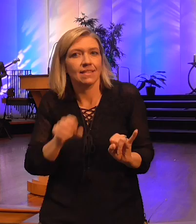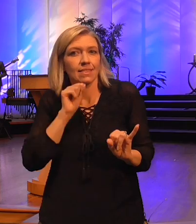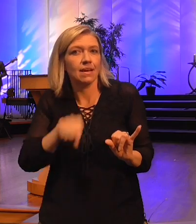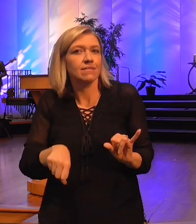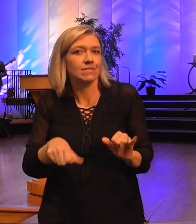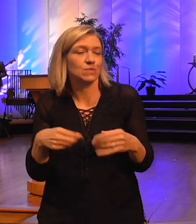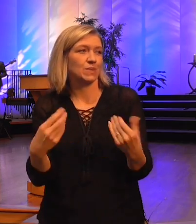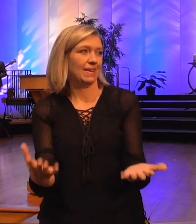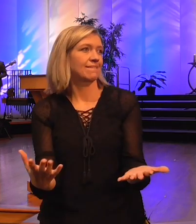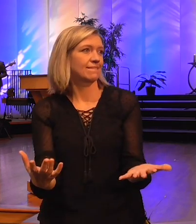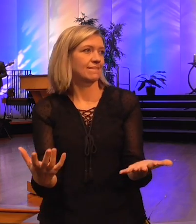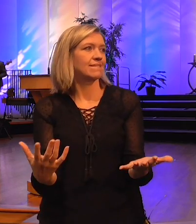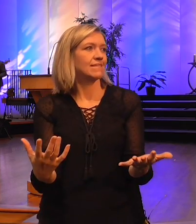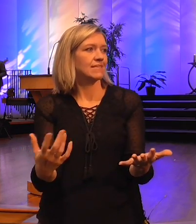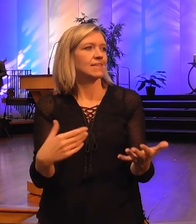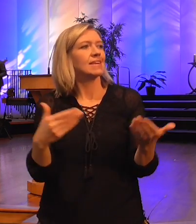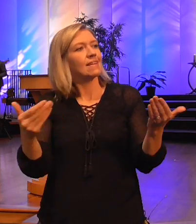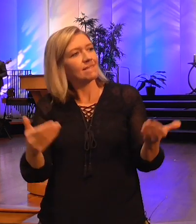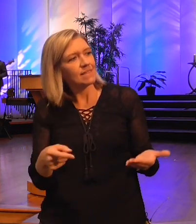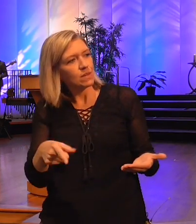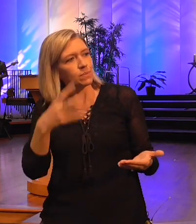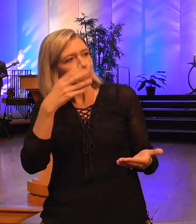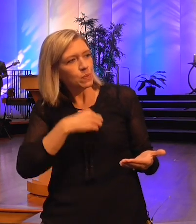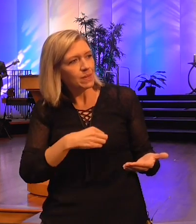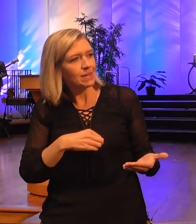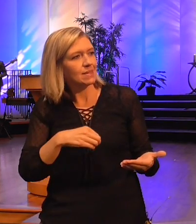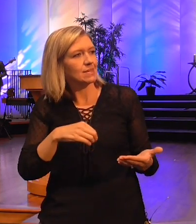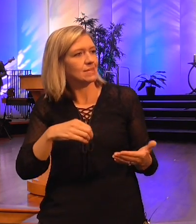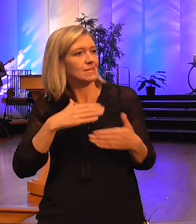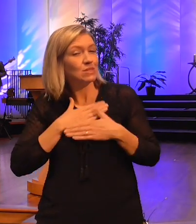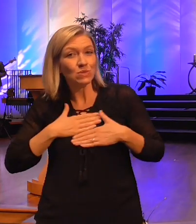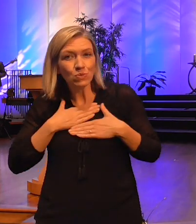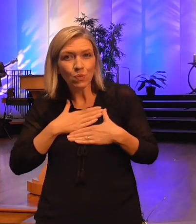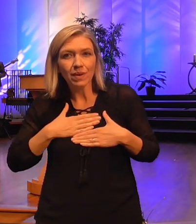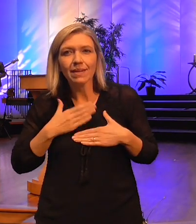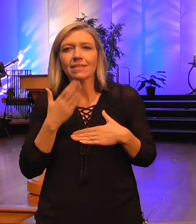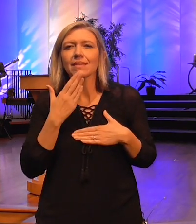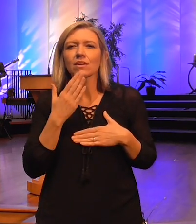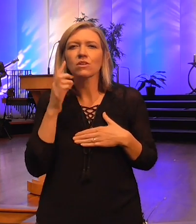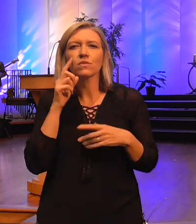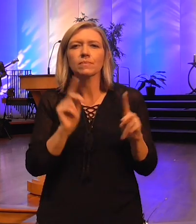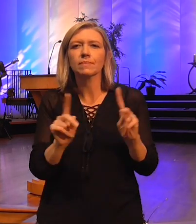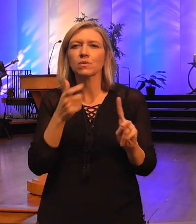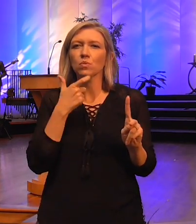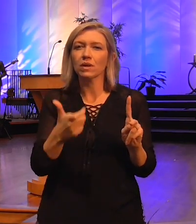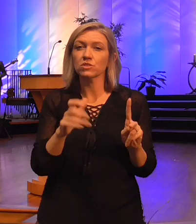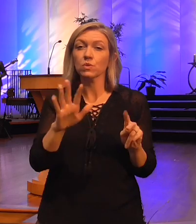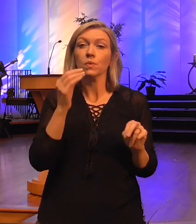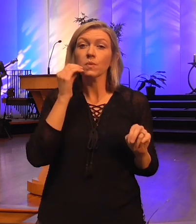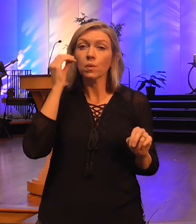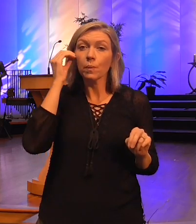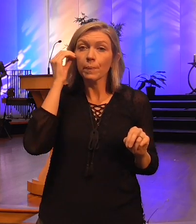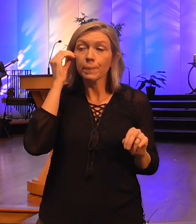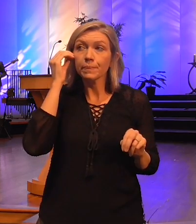y disfrútenla, gracias a aquellos de ustedes que están mirando en casa. Este es un momento activo para